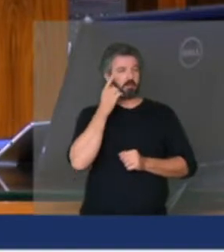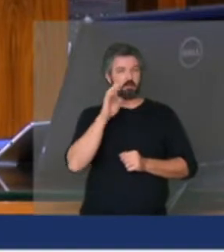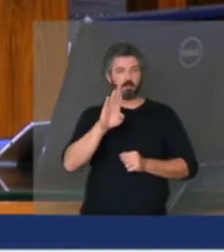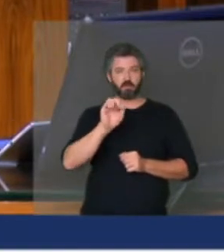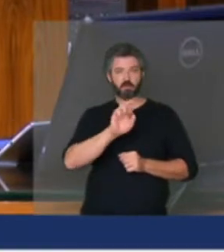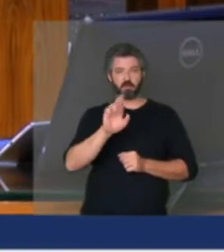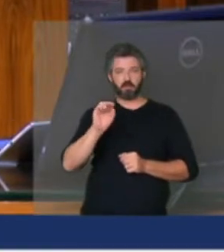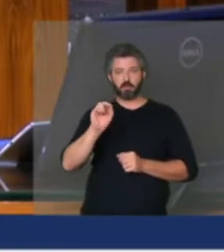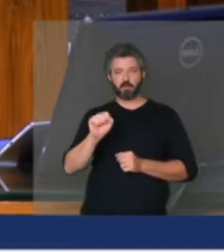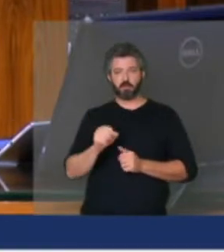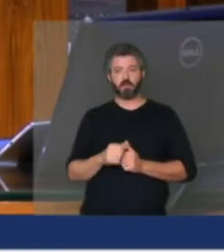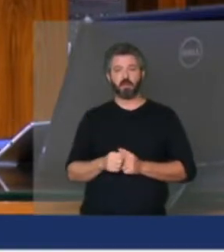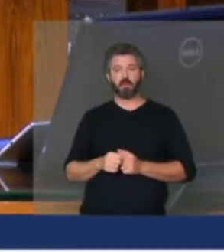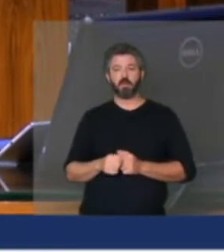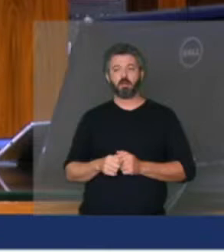BARROS. PRÓXIMO NA LISTA...